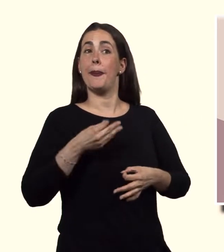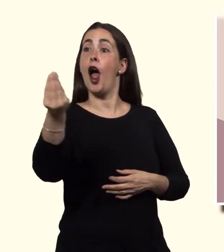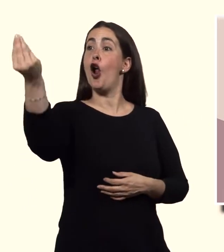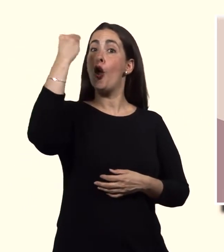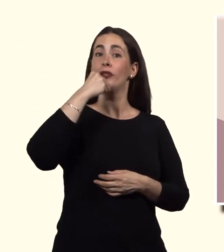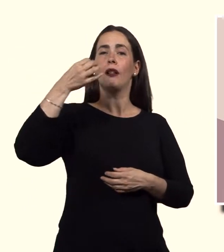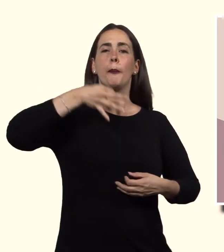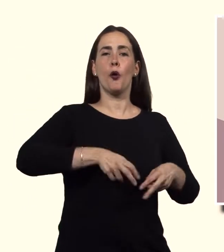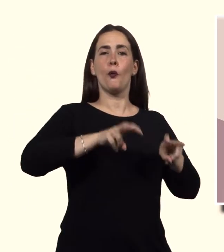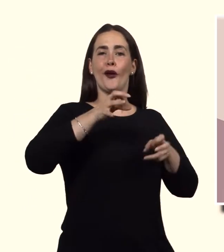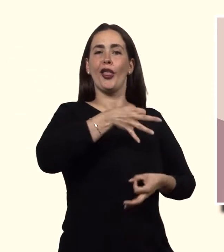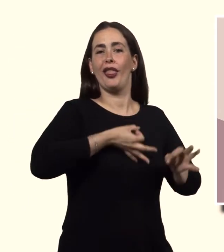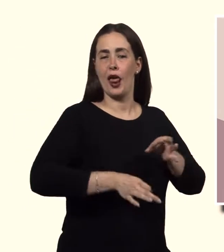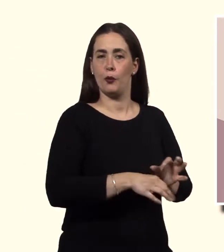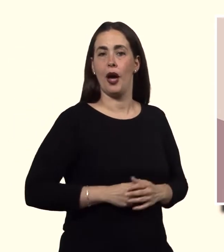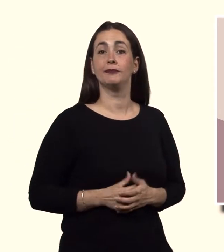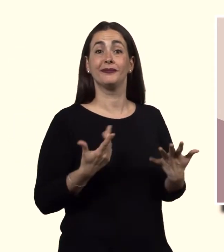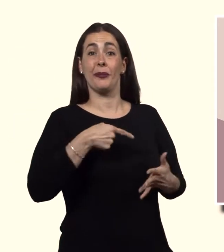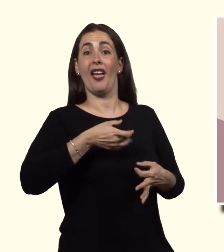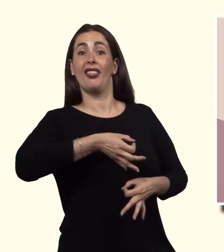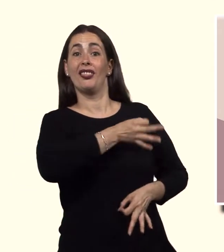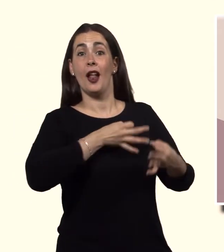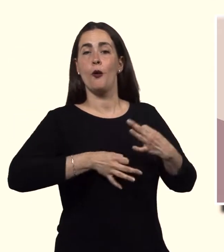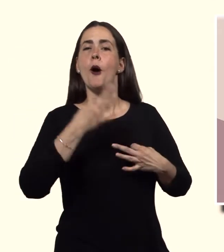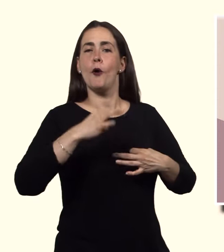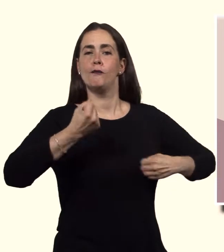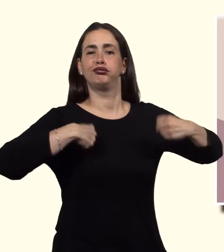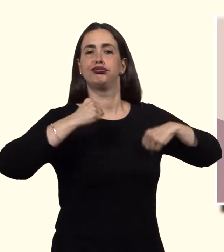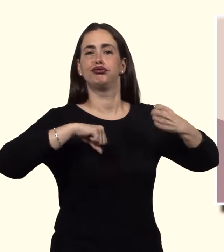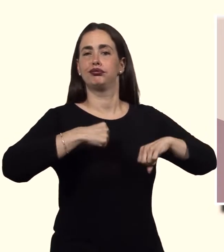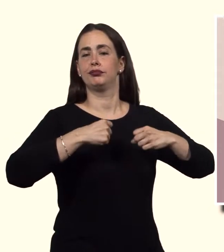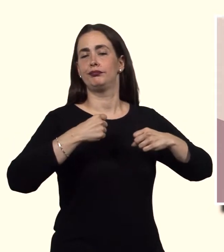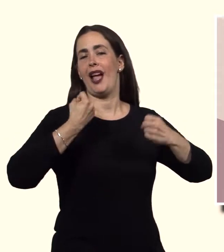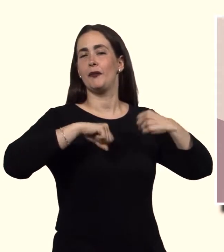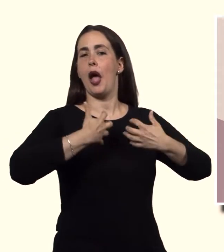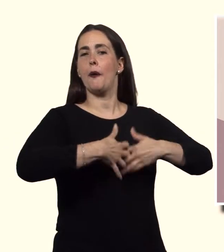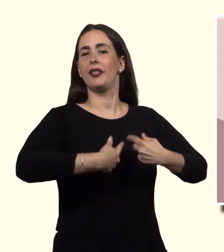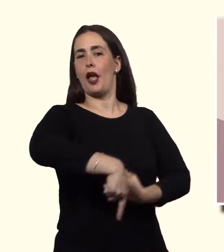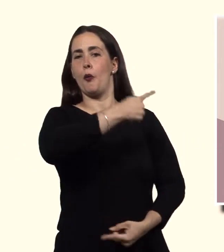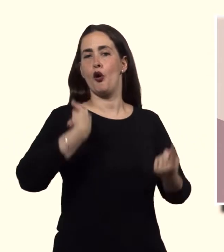Així, les cèl·lules poden efectuar activitat metabòlica: créixer i incorporar i consumir energia.